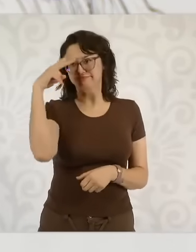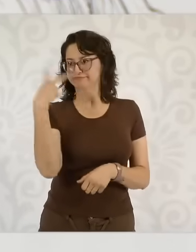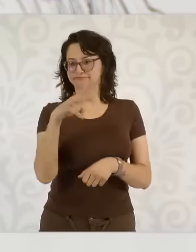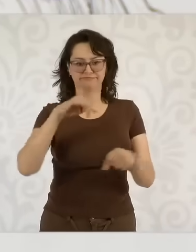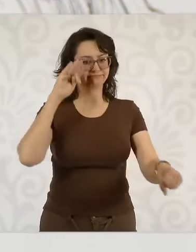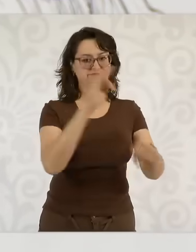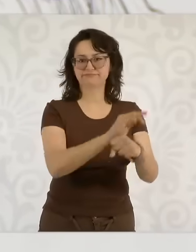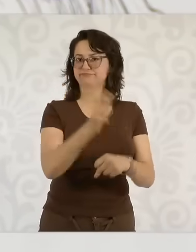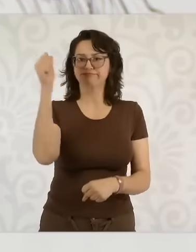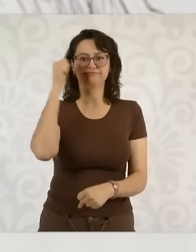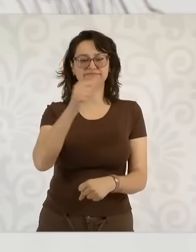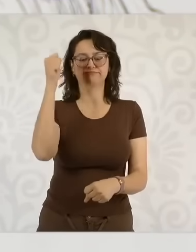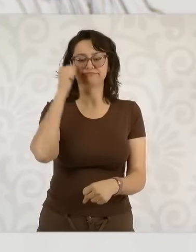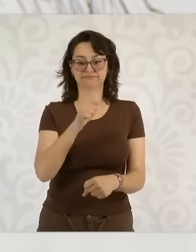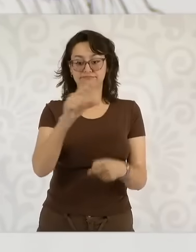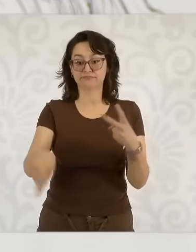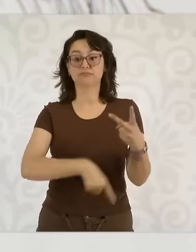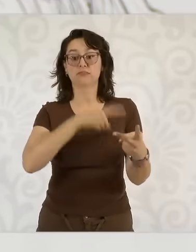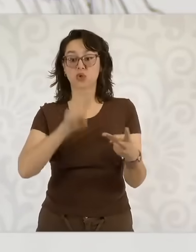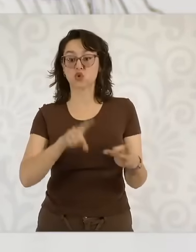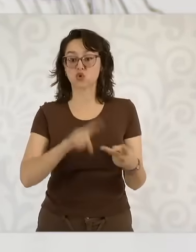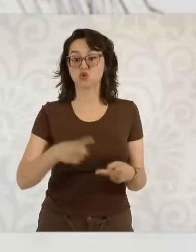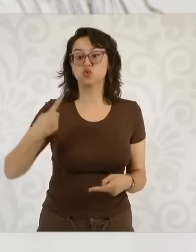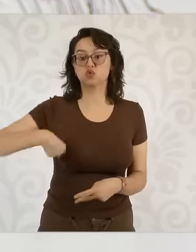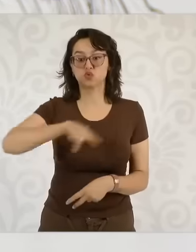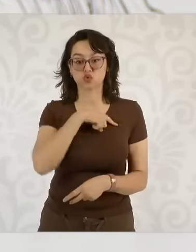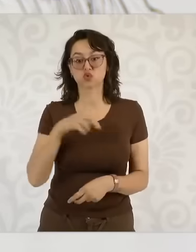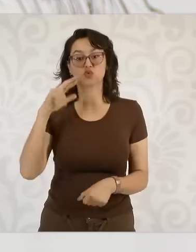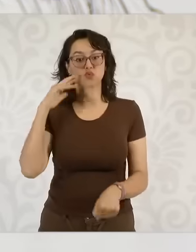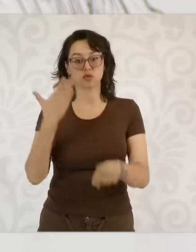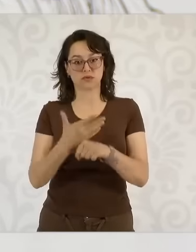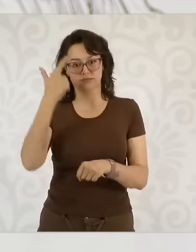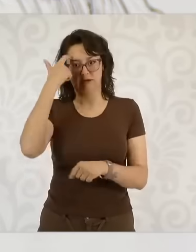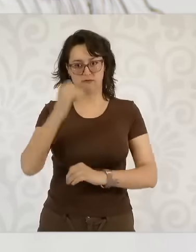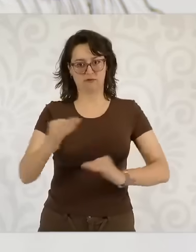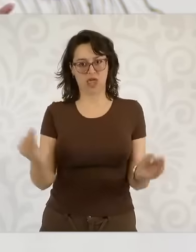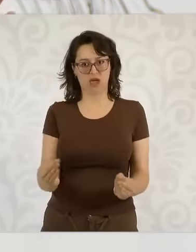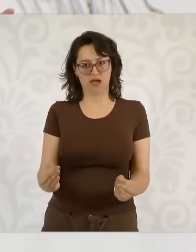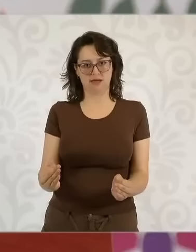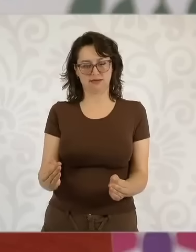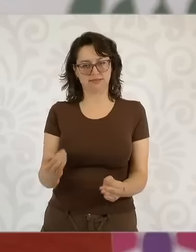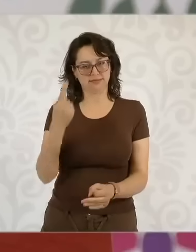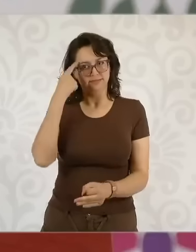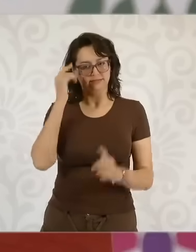siempre de manera responsable con la cabeza fría en la relación en todo pero en particular